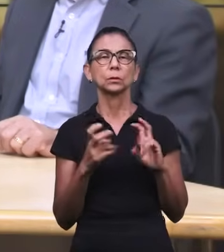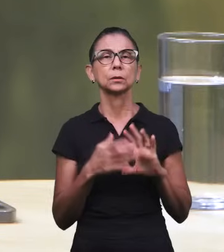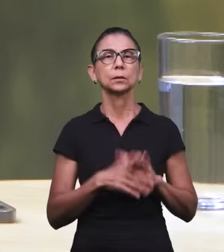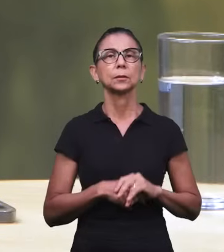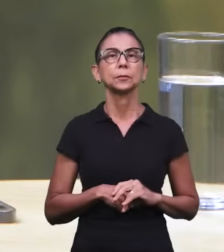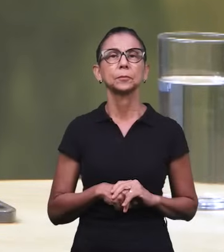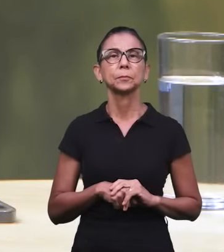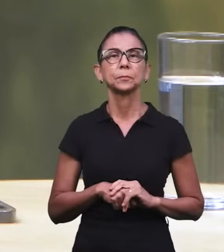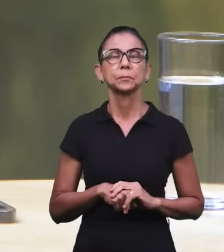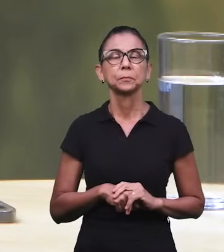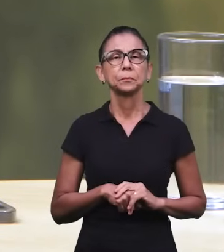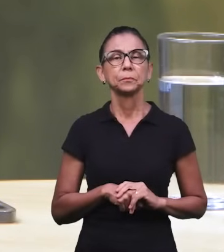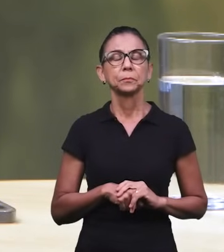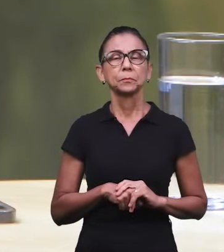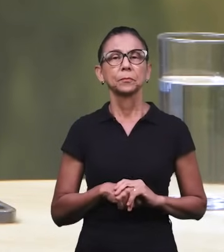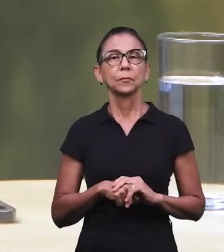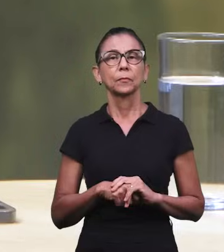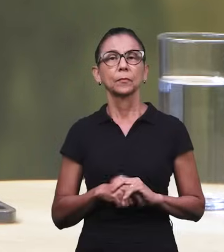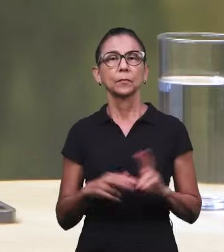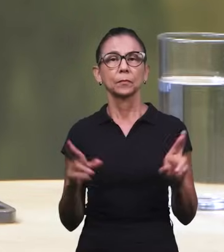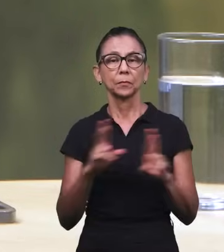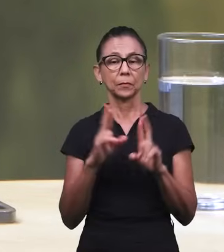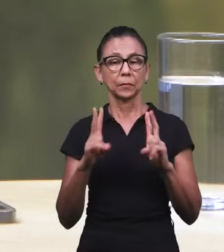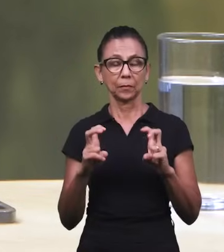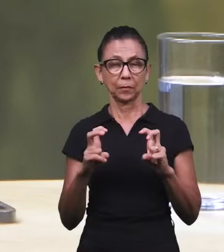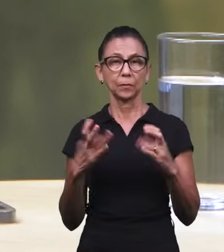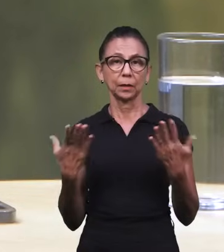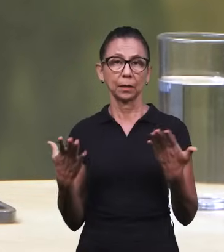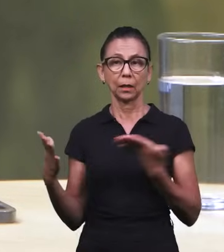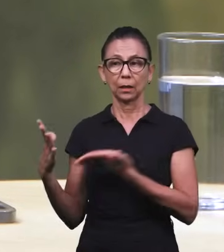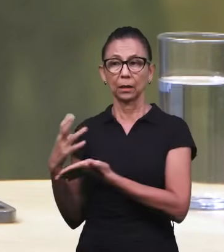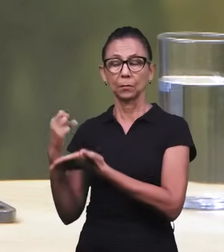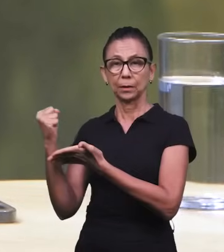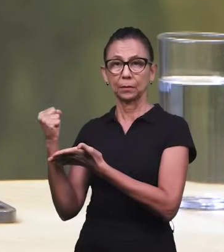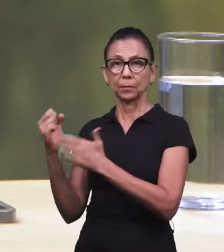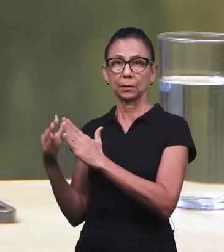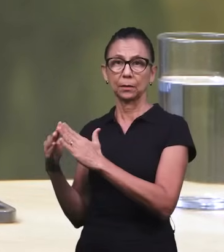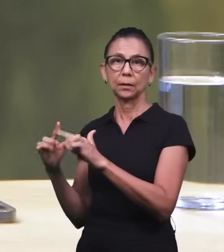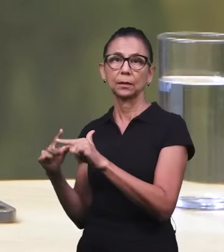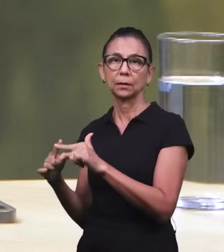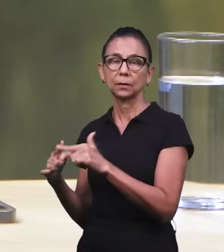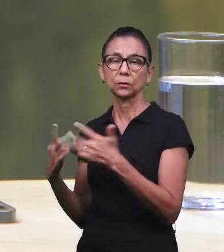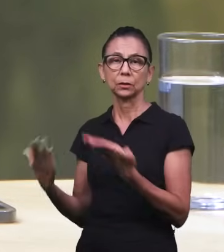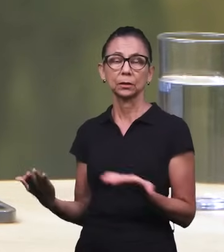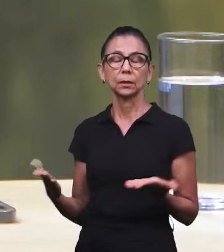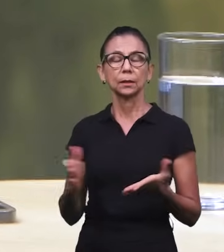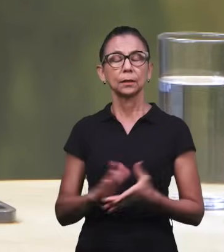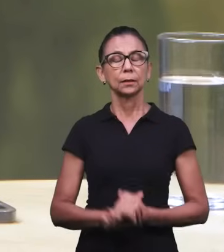relacionados a esse tema que é o arrebatamento nós falamos a respeito inicialmente na nossa primeira